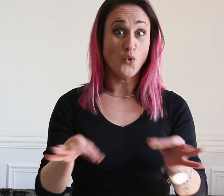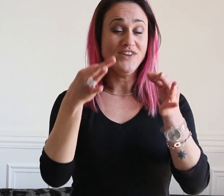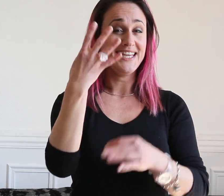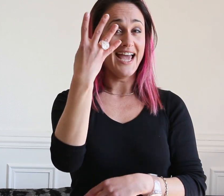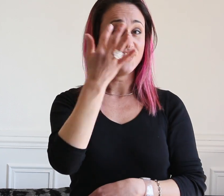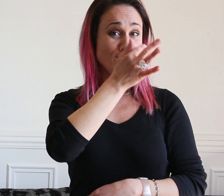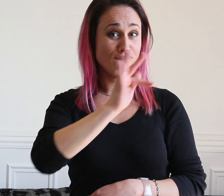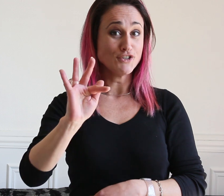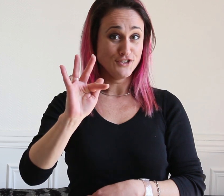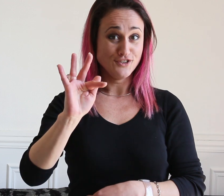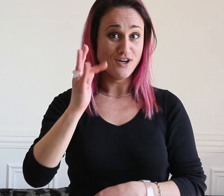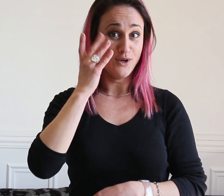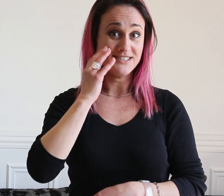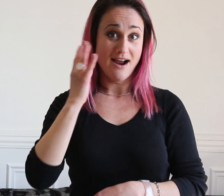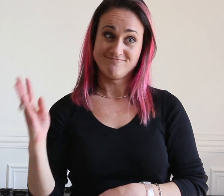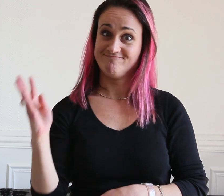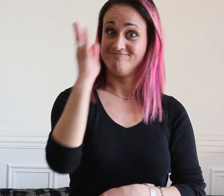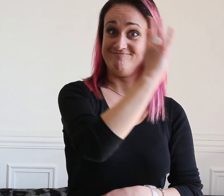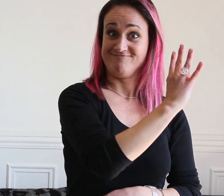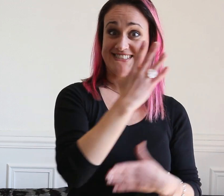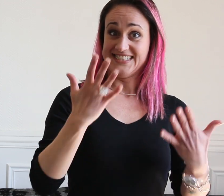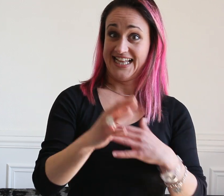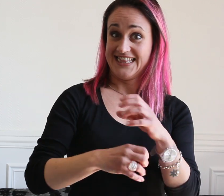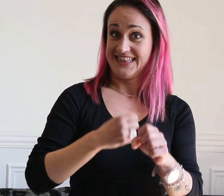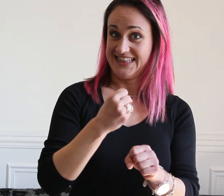Et justement, elle a trouvé 4 adolescents français qui sont partants.